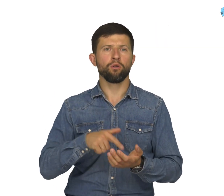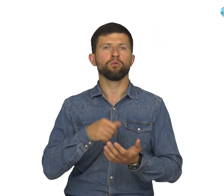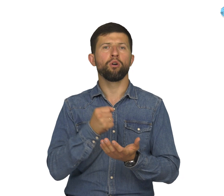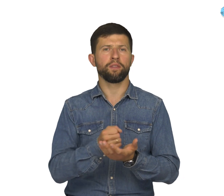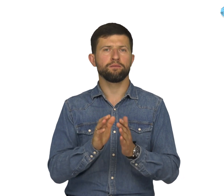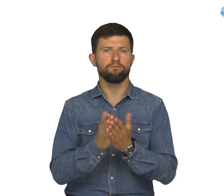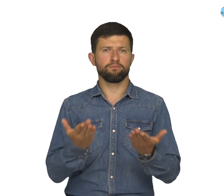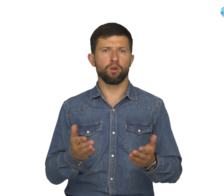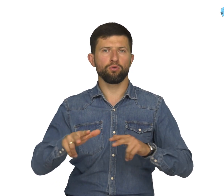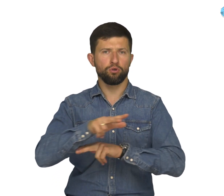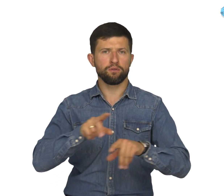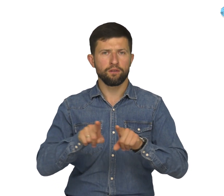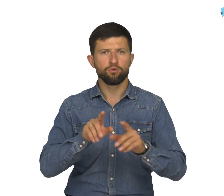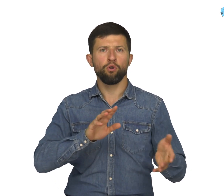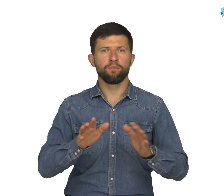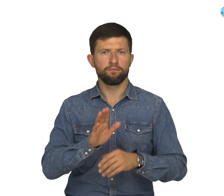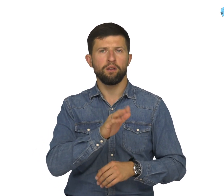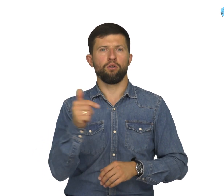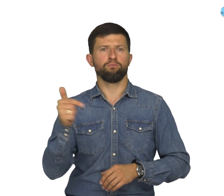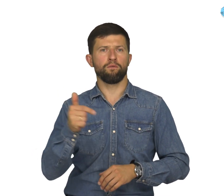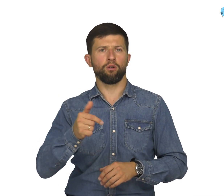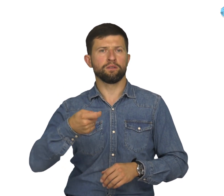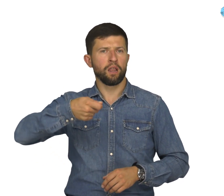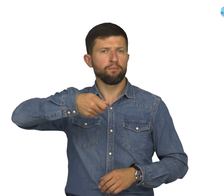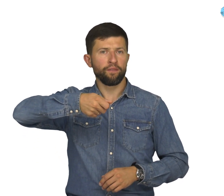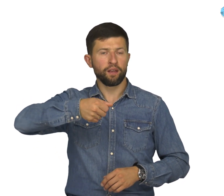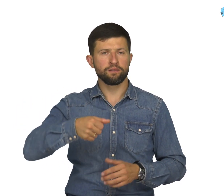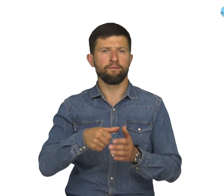Kodeks rodzinny i opiekuńczy ciąży obowiązek alimentacyjny,